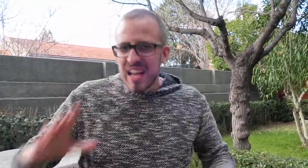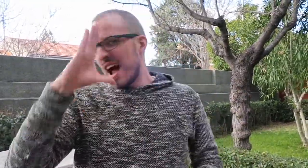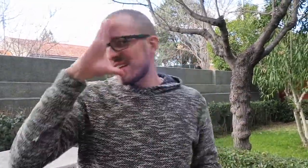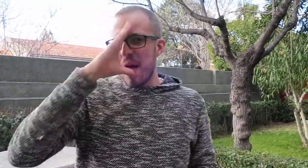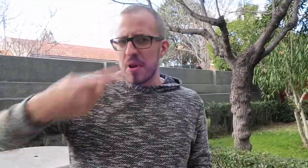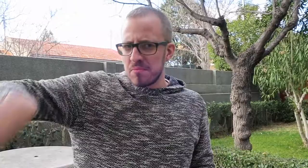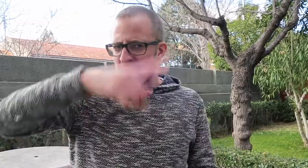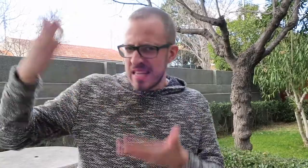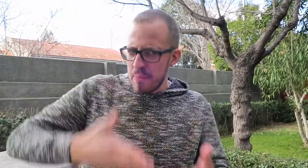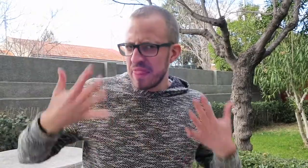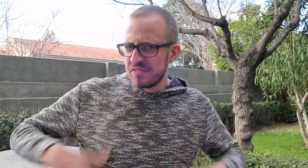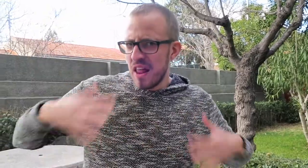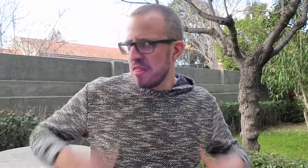Una fiesta de Carnaval, ¿llevaremos disfraz...?